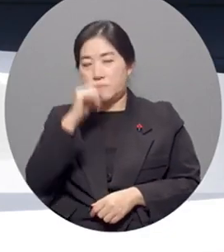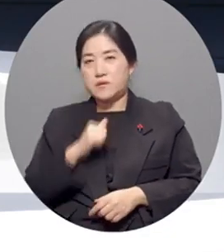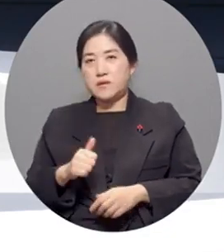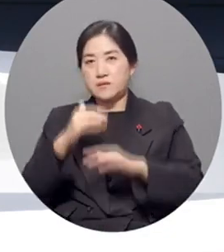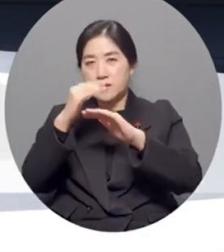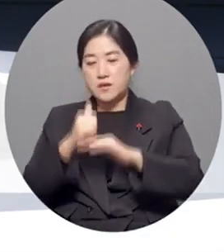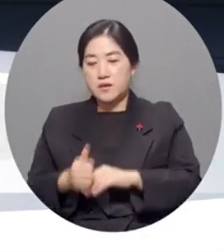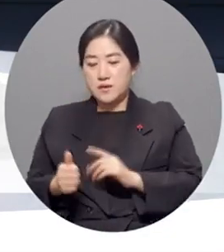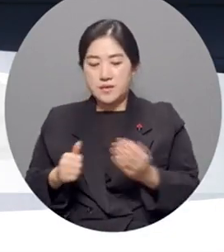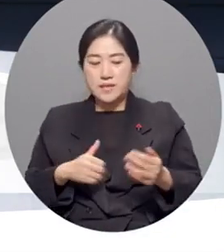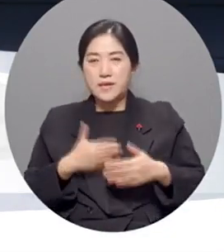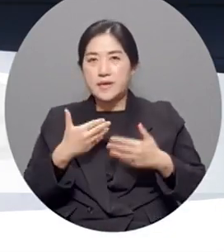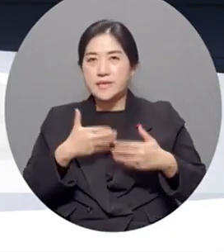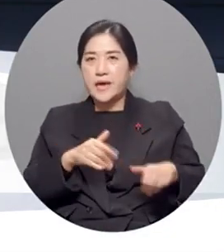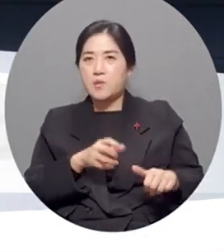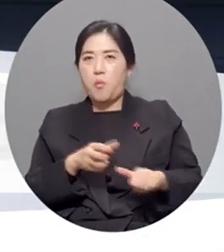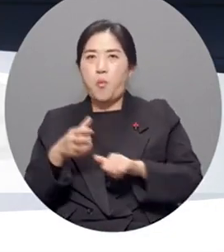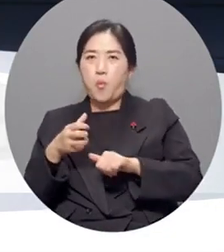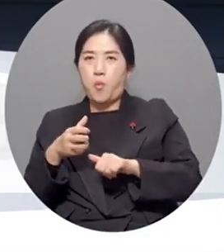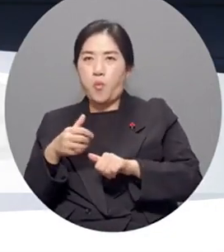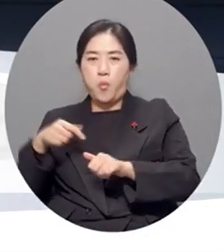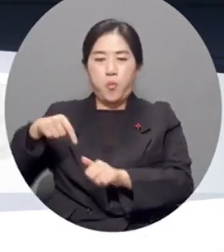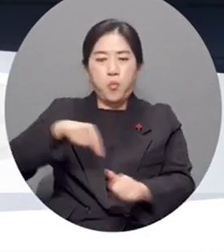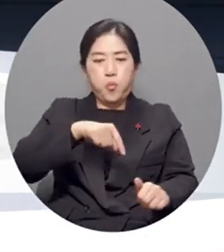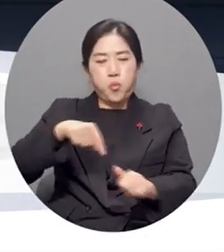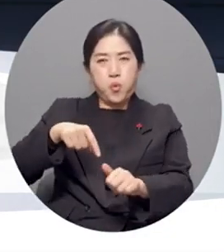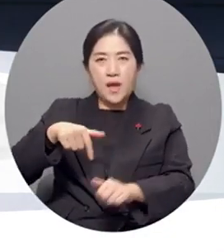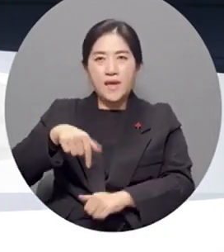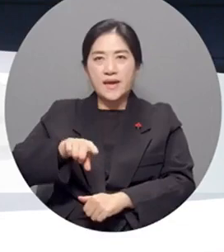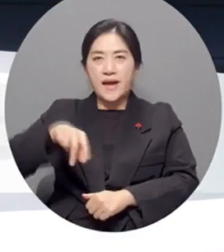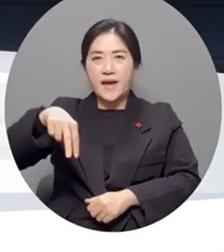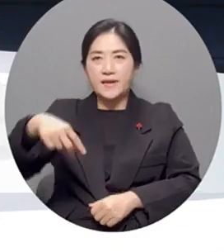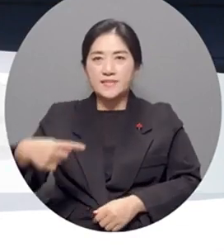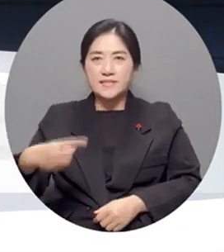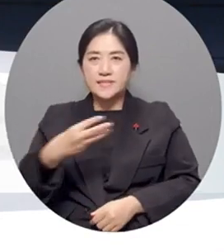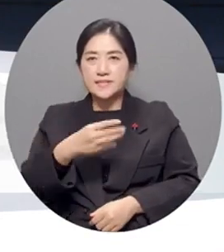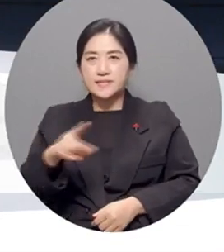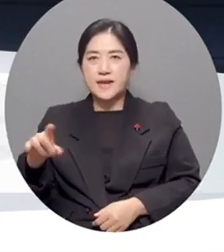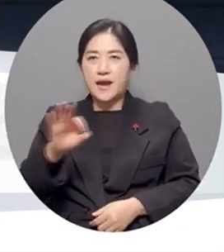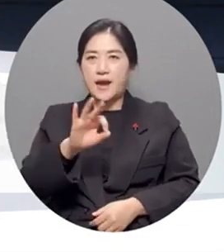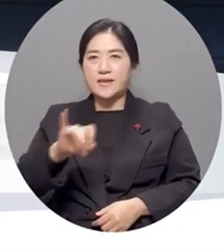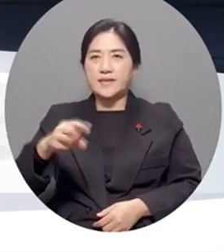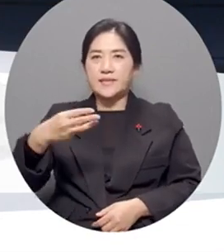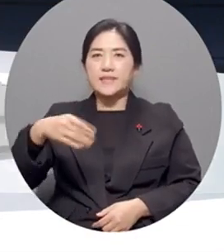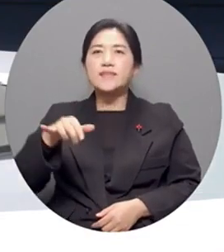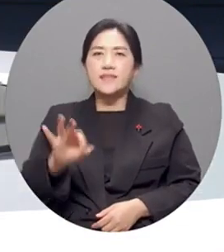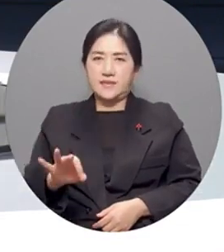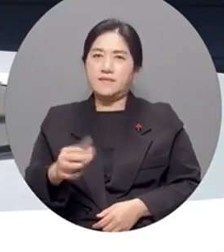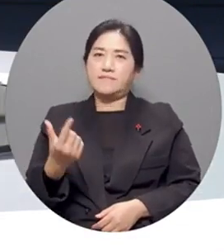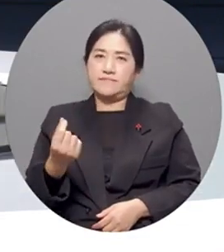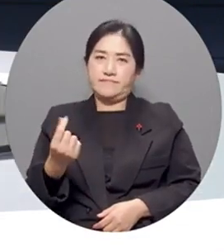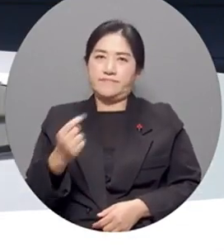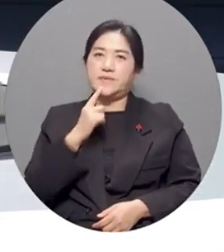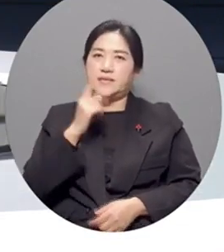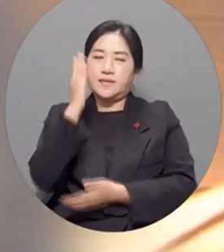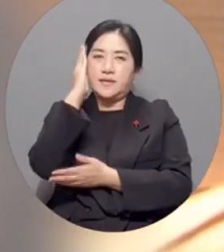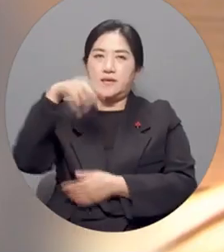전문가들은 이번 사건을 피해자의 약점을 이용해 심리적으로 지배한 이른바 가스라이팅 범죄로 보고 있습니다.